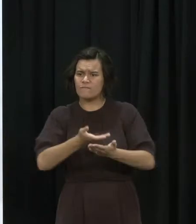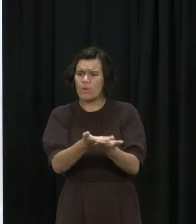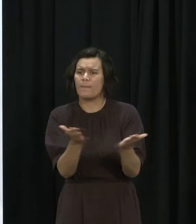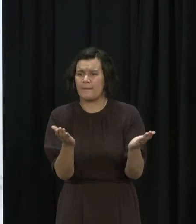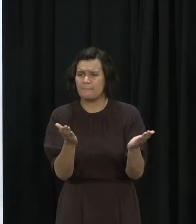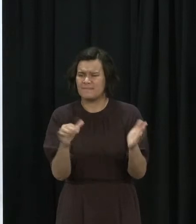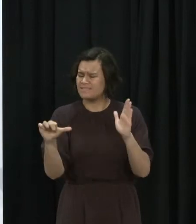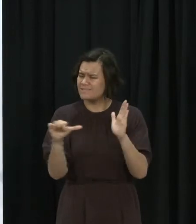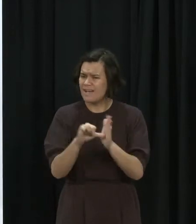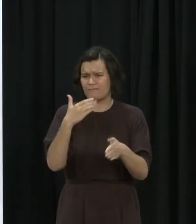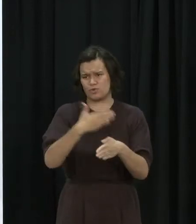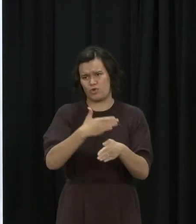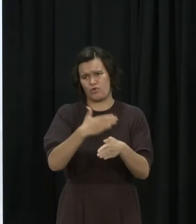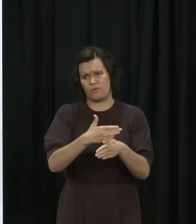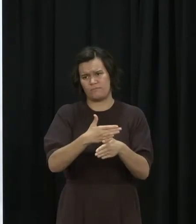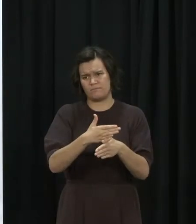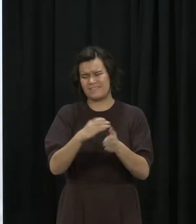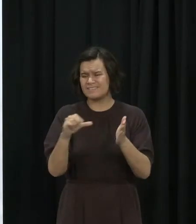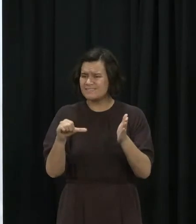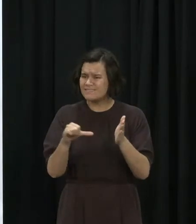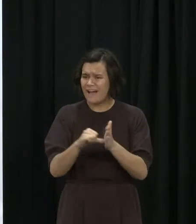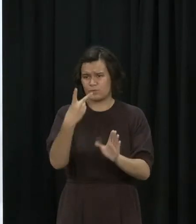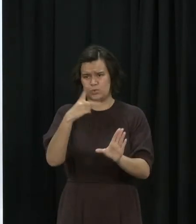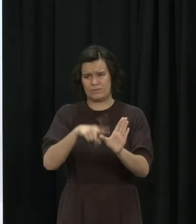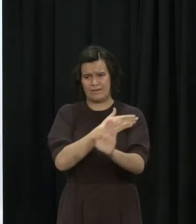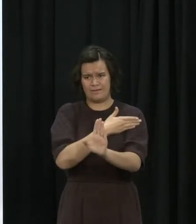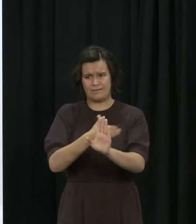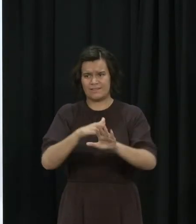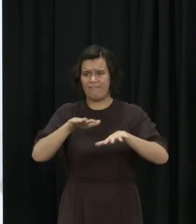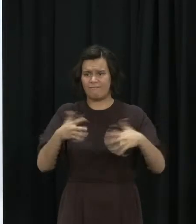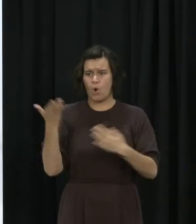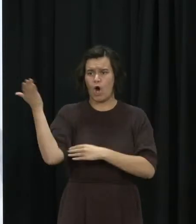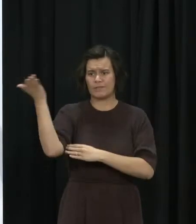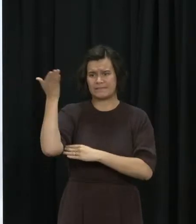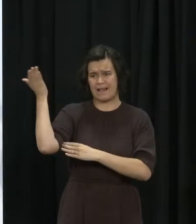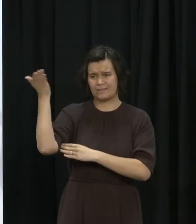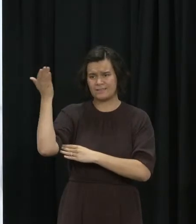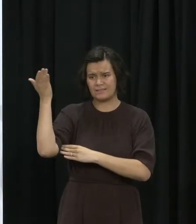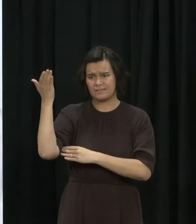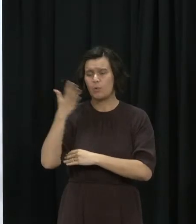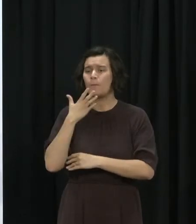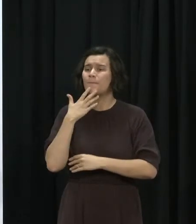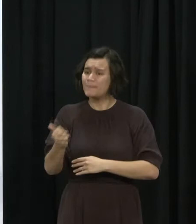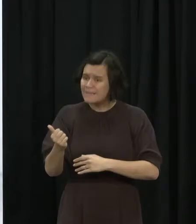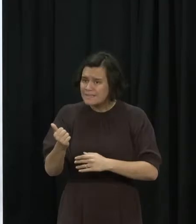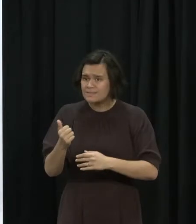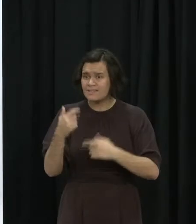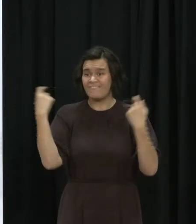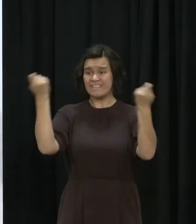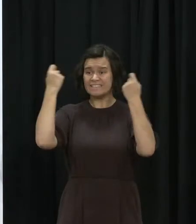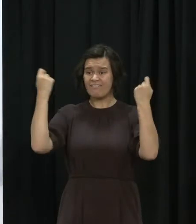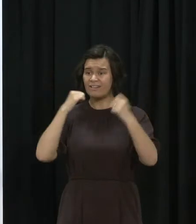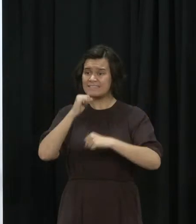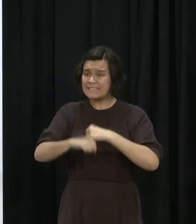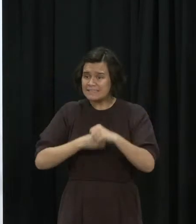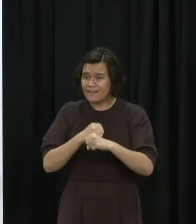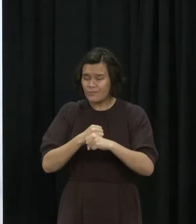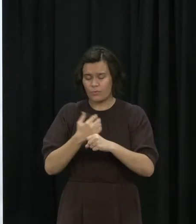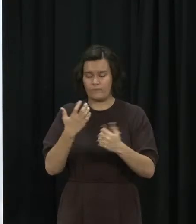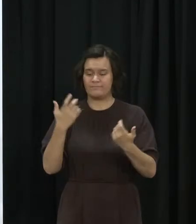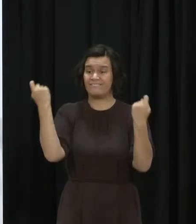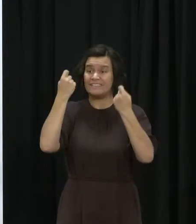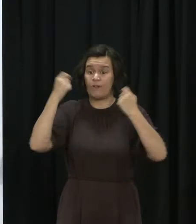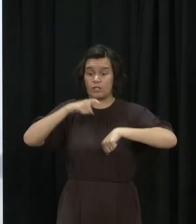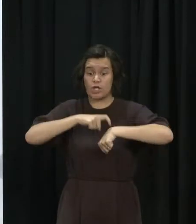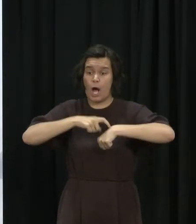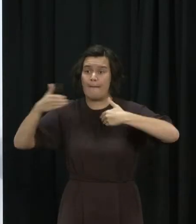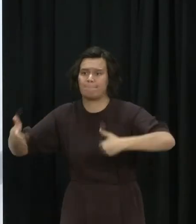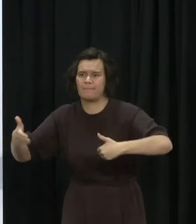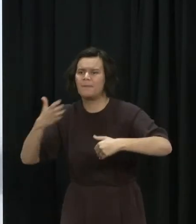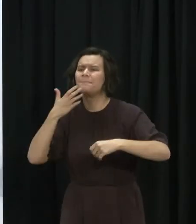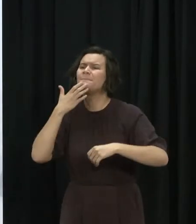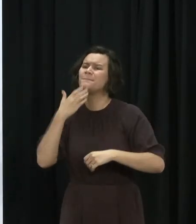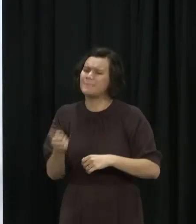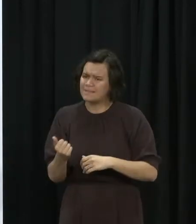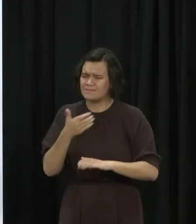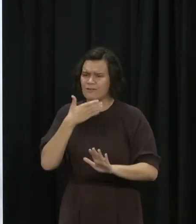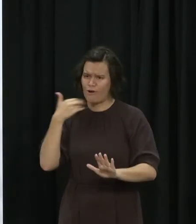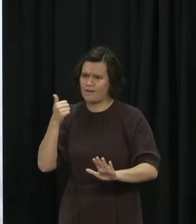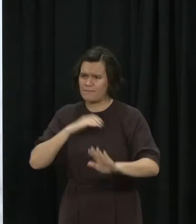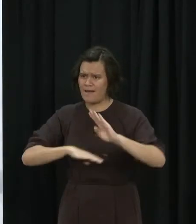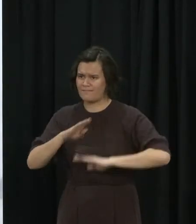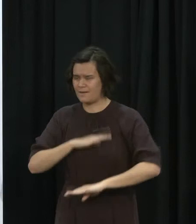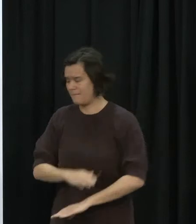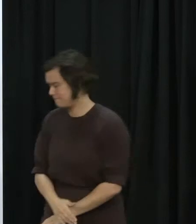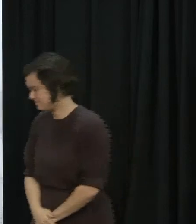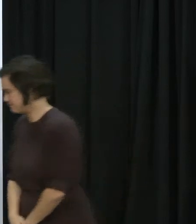e ratou no te mea kua hiahiatia